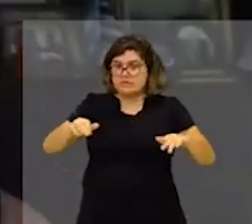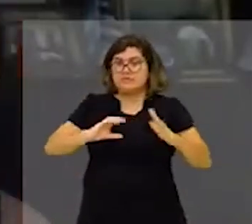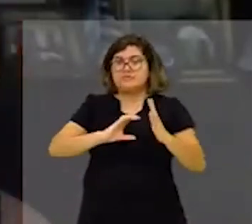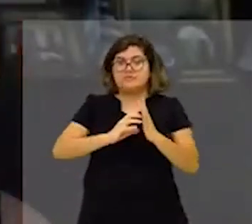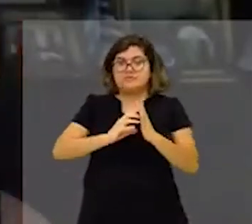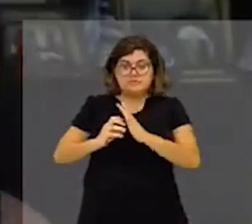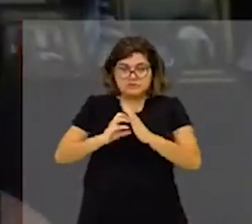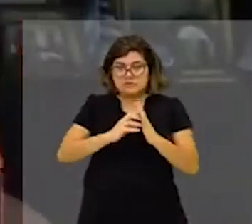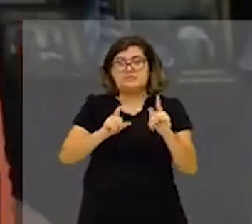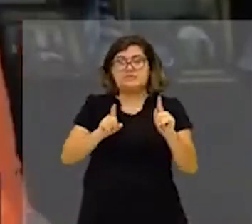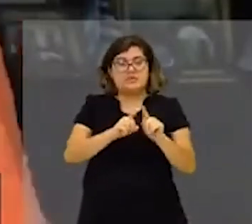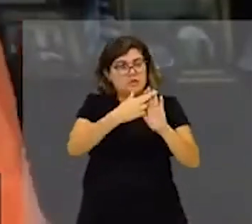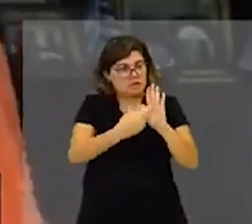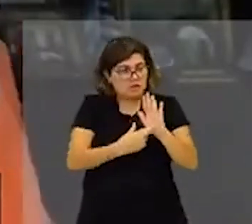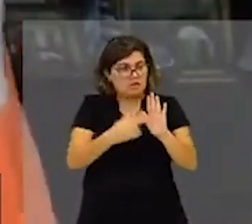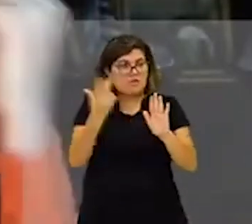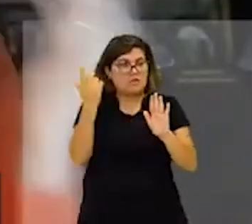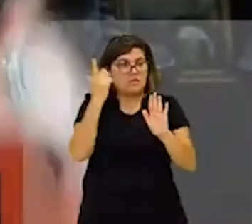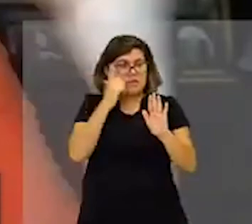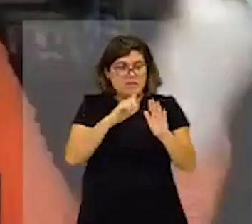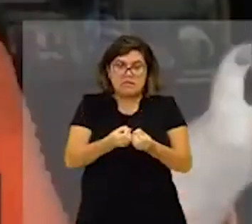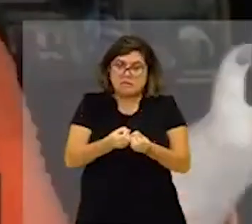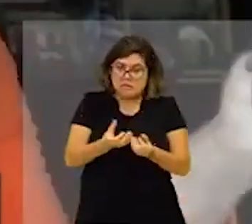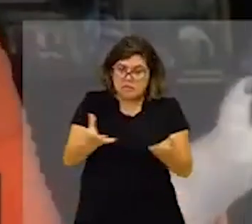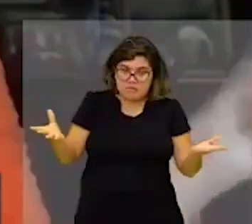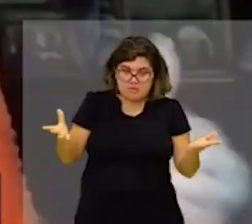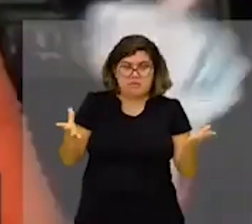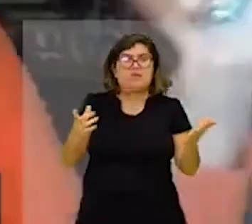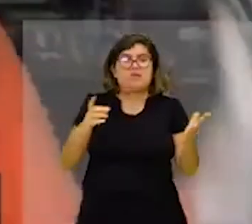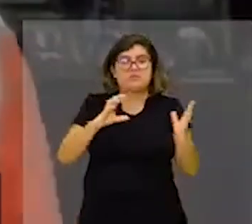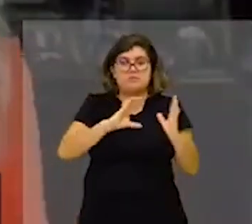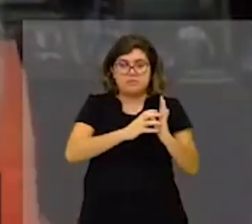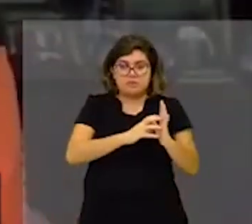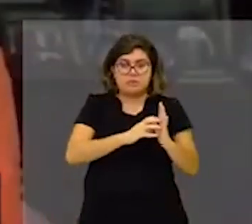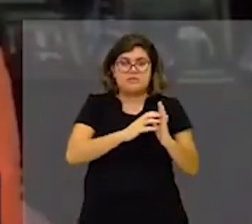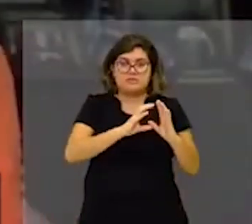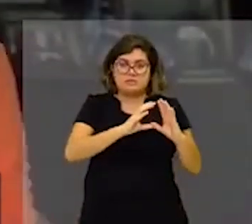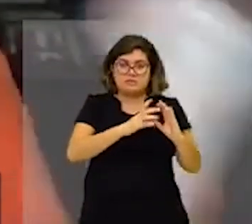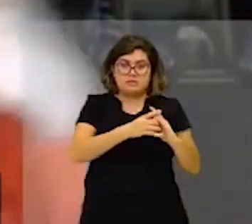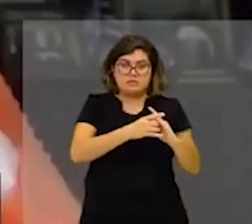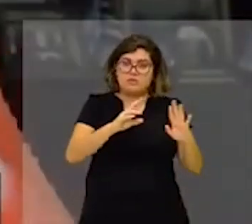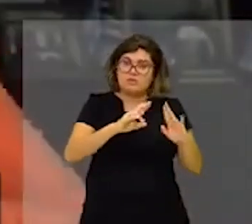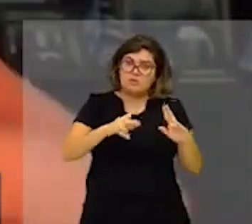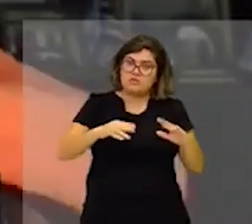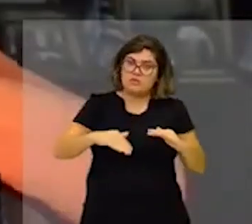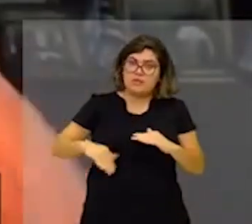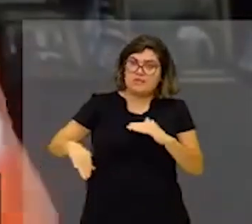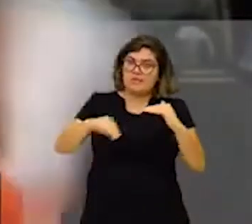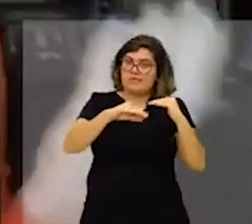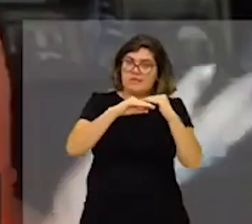propiciem a democracia entre a parte da área não só é paritária porque nós sabemos que com